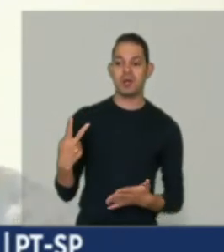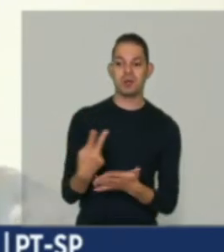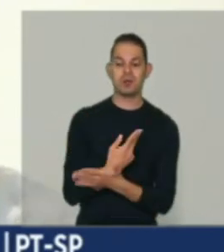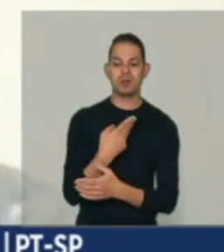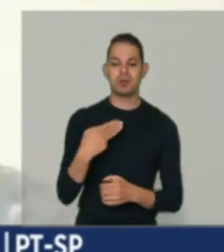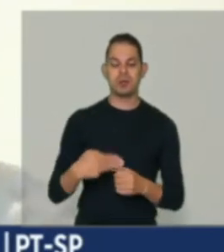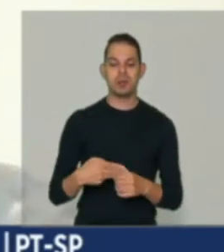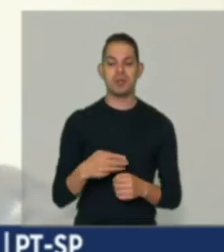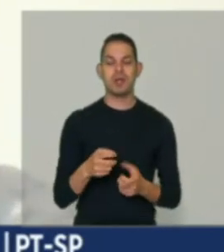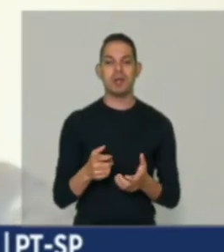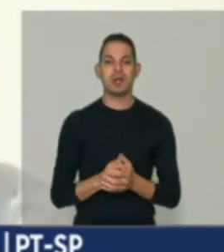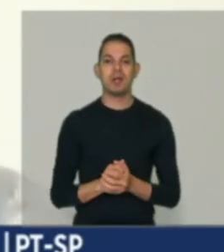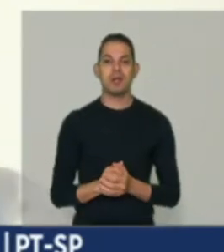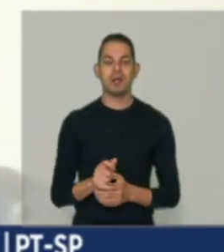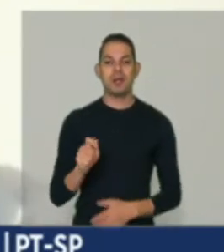MUNICÍPIO DE ARARAQUARA E, INFELIZMENTE, PROVOCADO POR